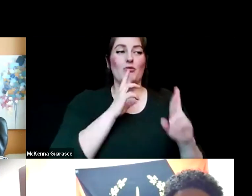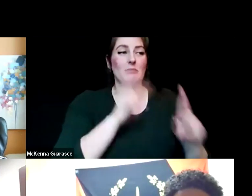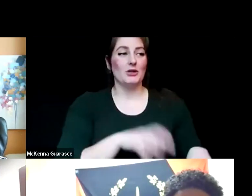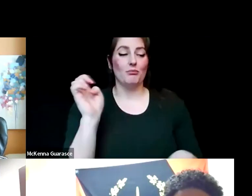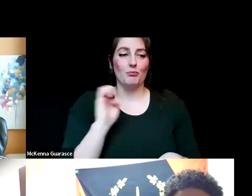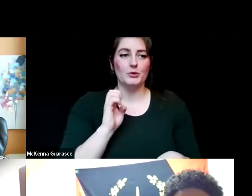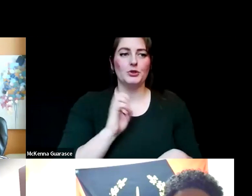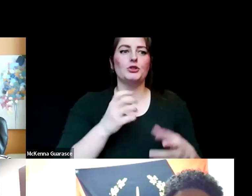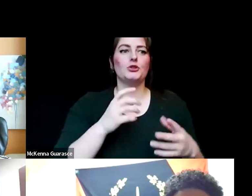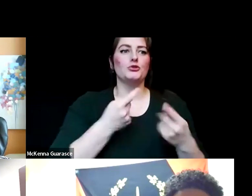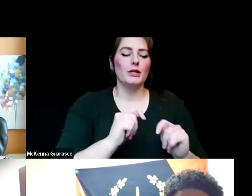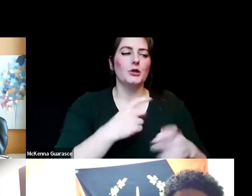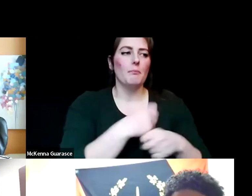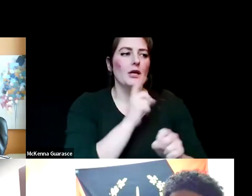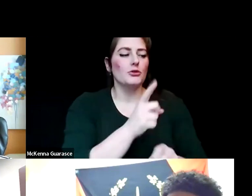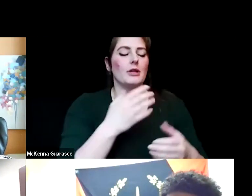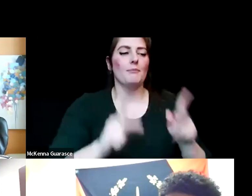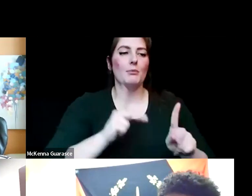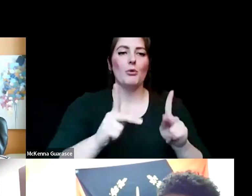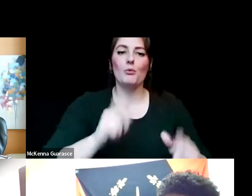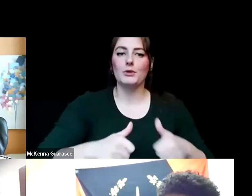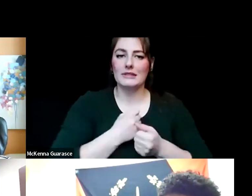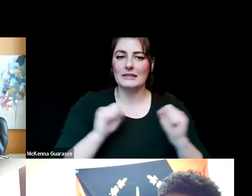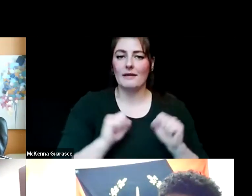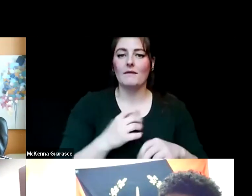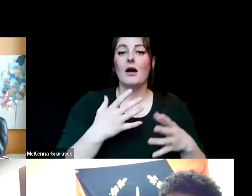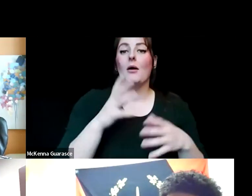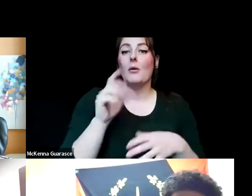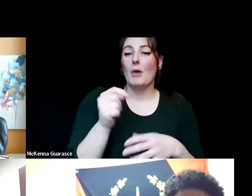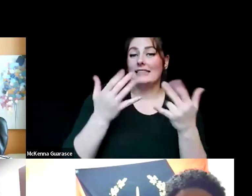de que las personas estuvieran seguras. Pero ustedes están en un panorama un poco diferente.